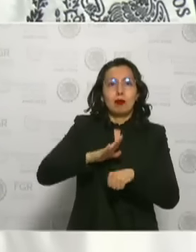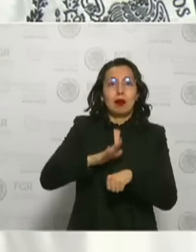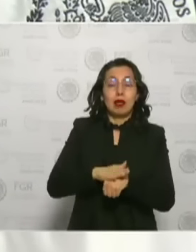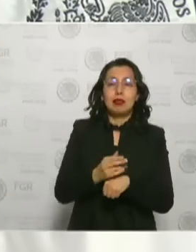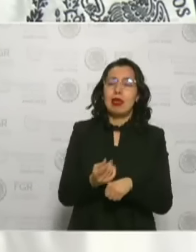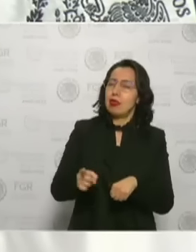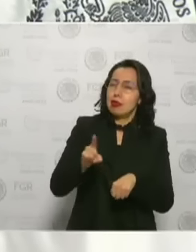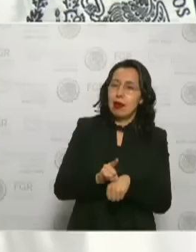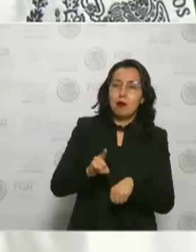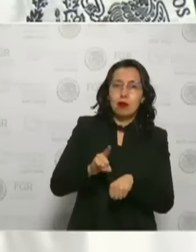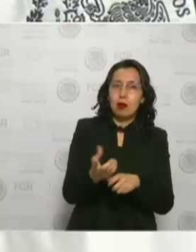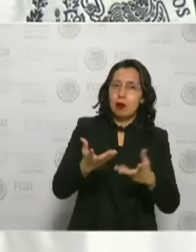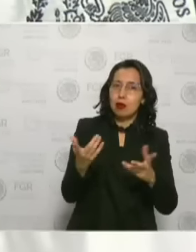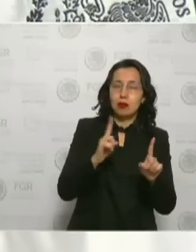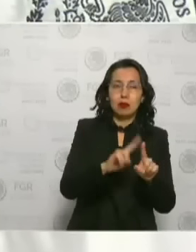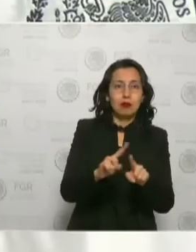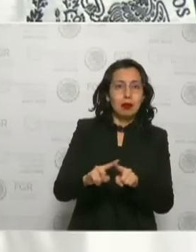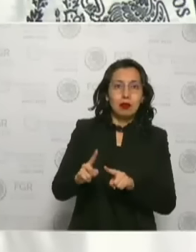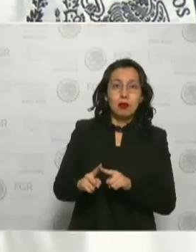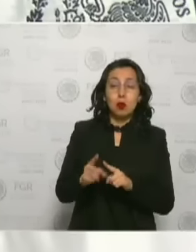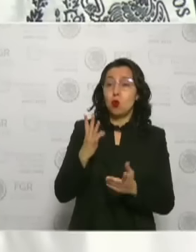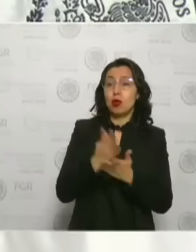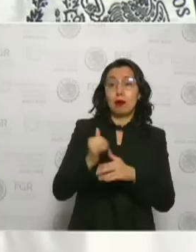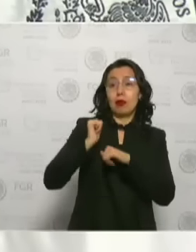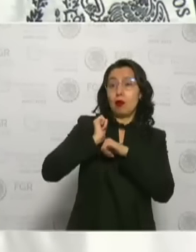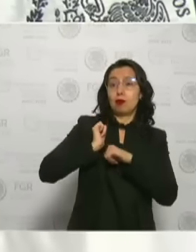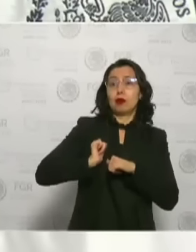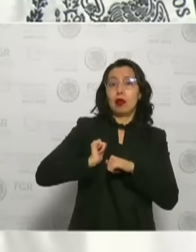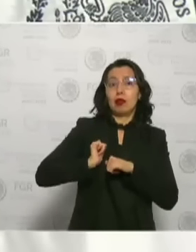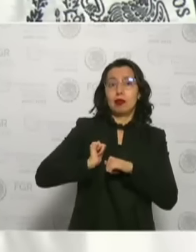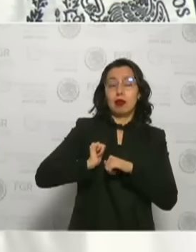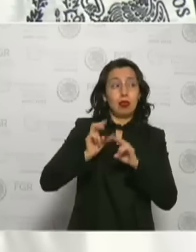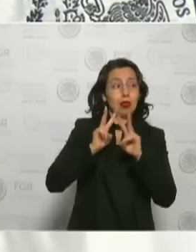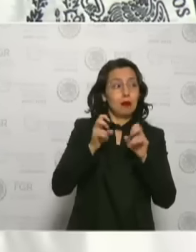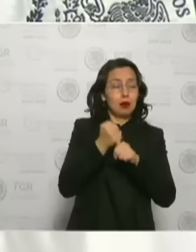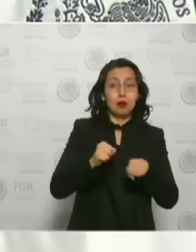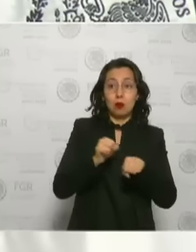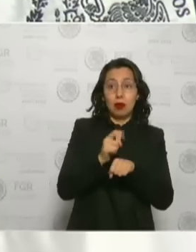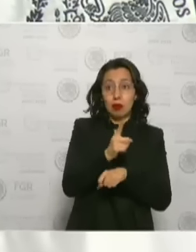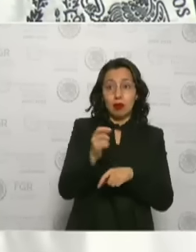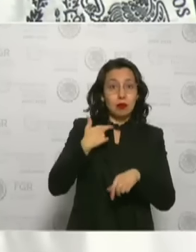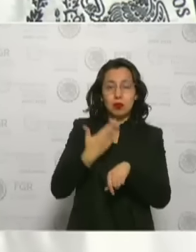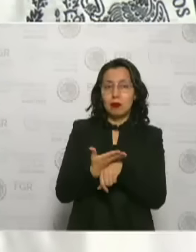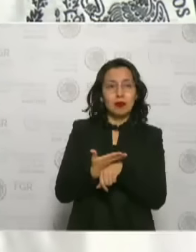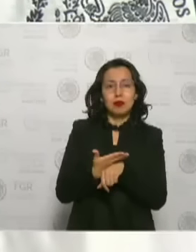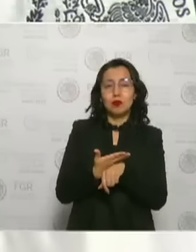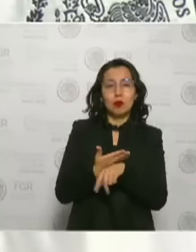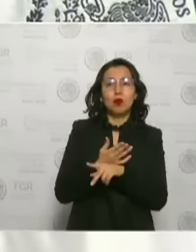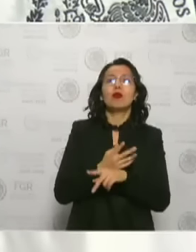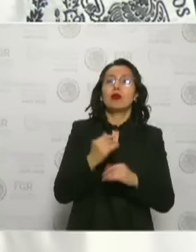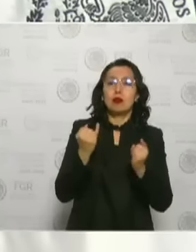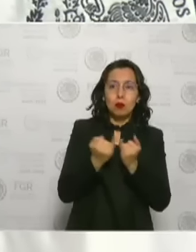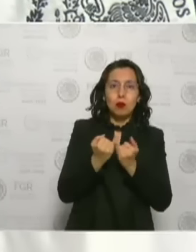a día, no solo con las autoridades en materia de seguridad pública, sino también con las fiscalías